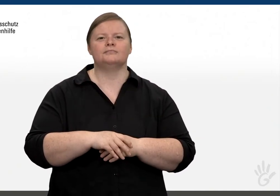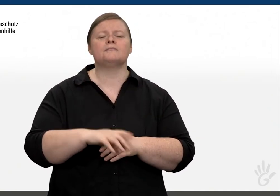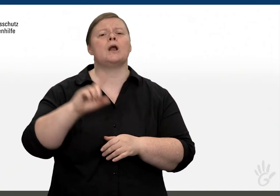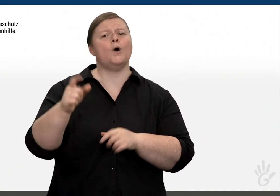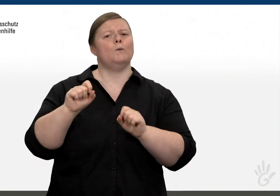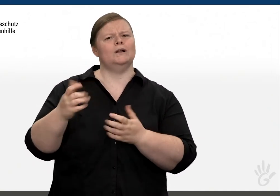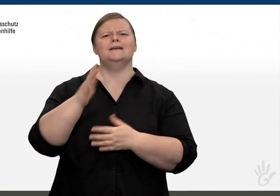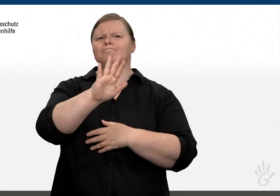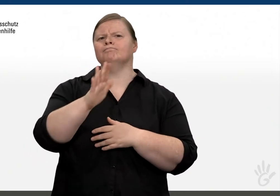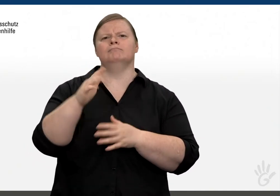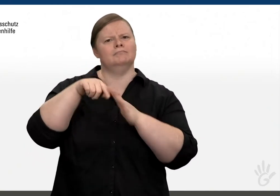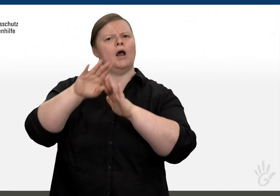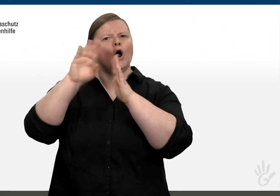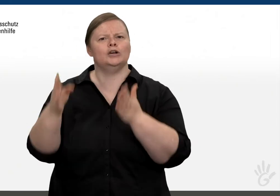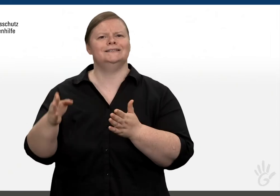Achten Sie darauf, dass die